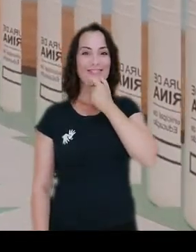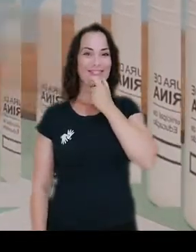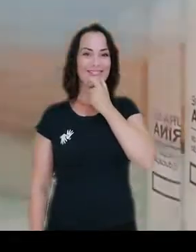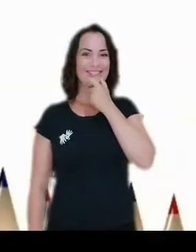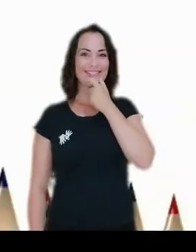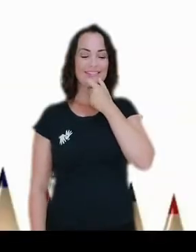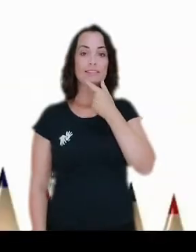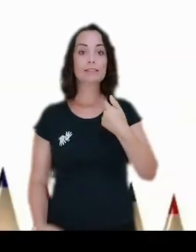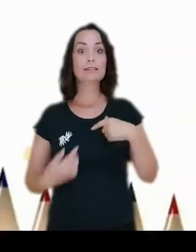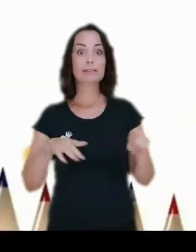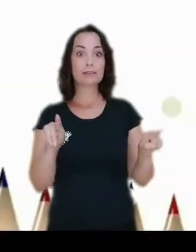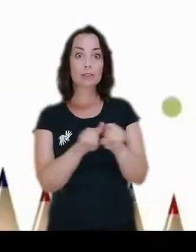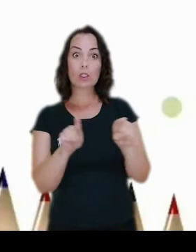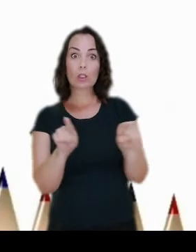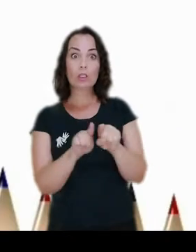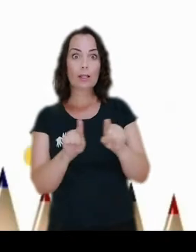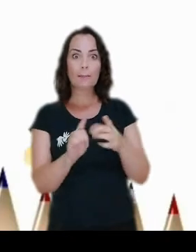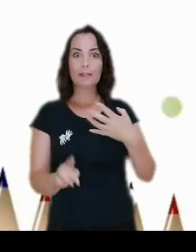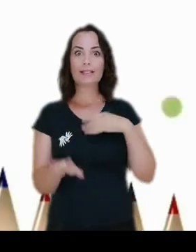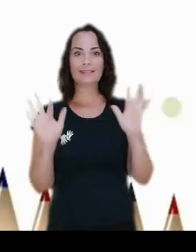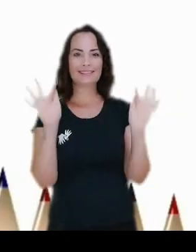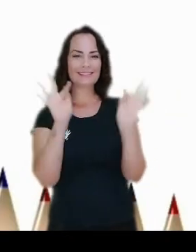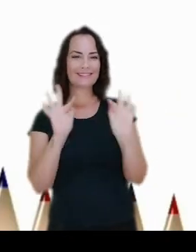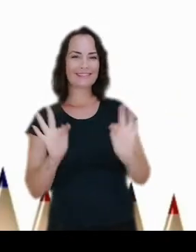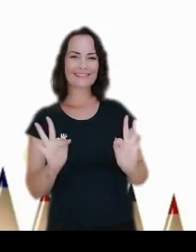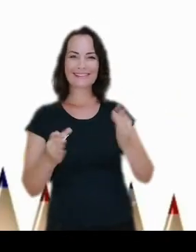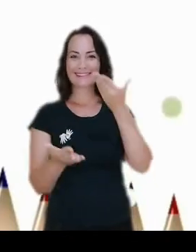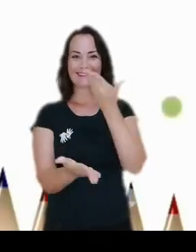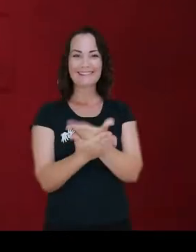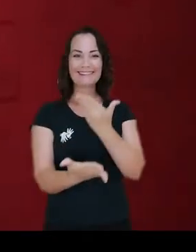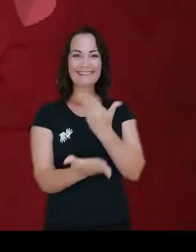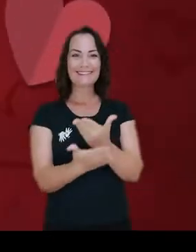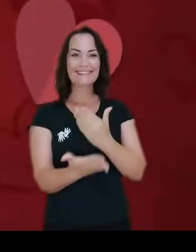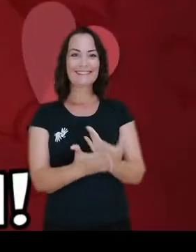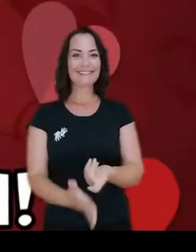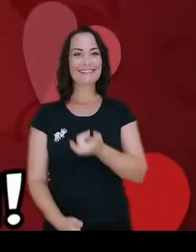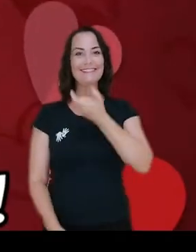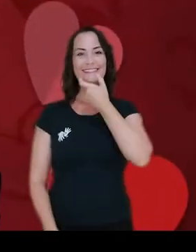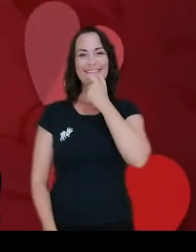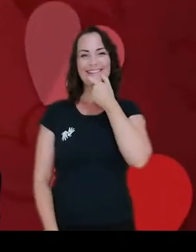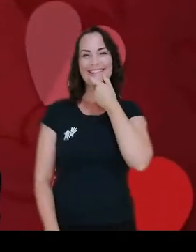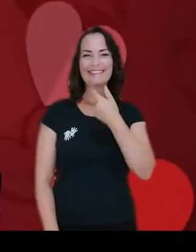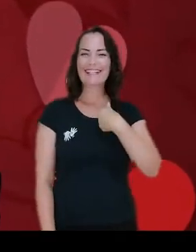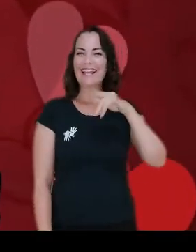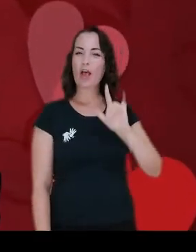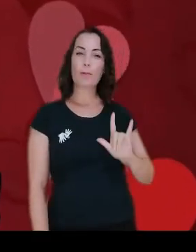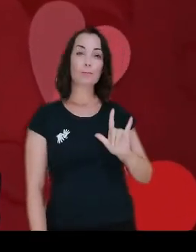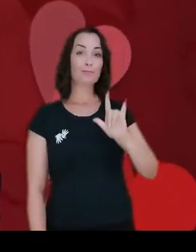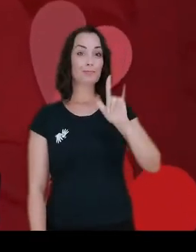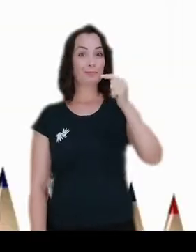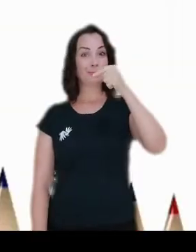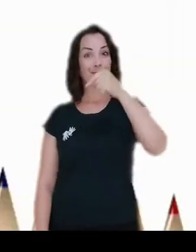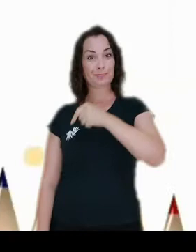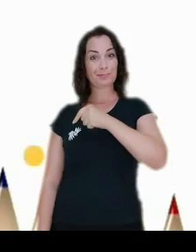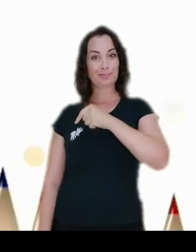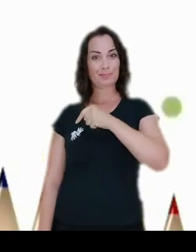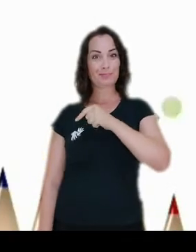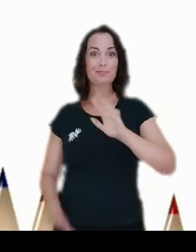Eu também fico muito feliz com nossas aulas de inglês, I love English, mas…